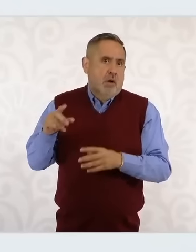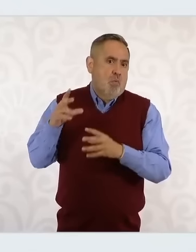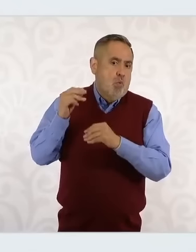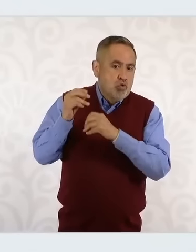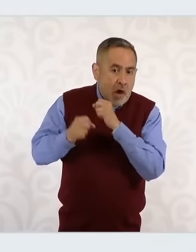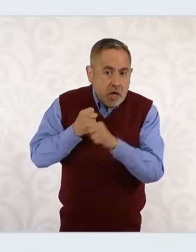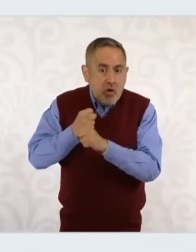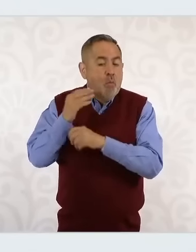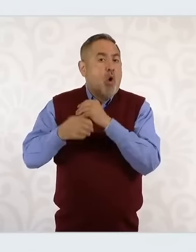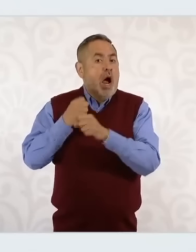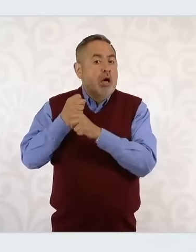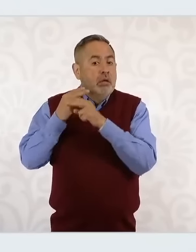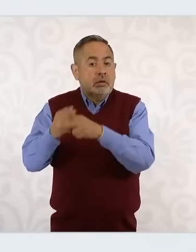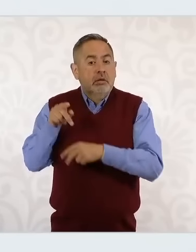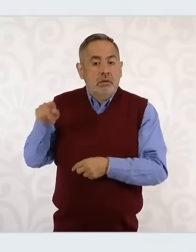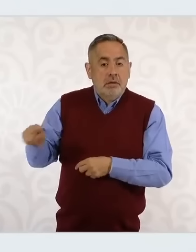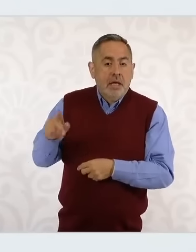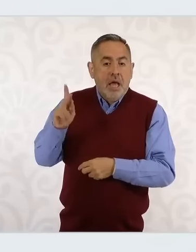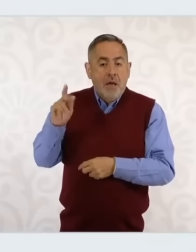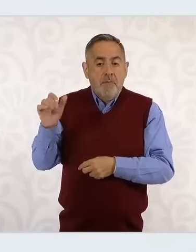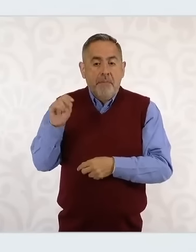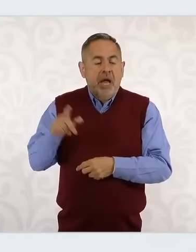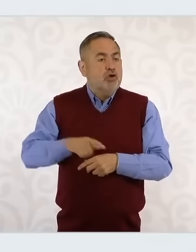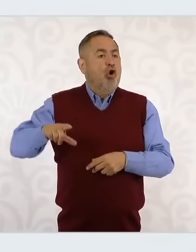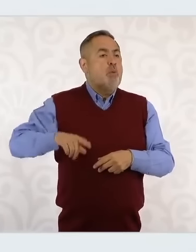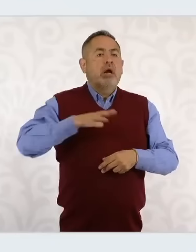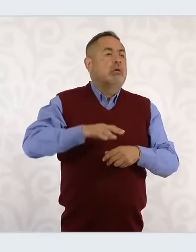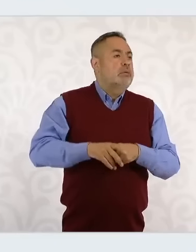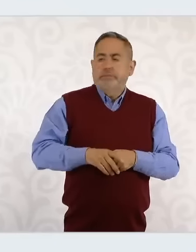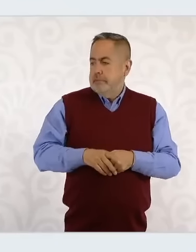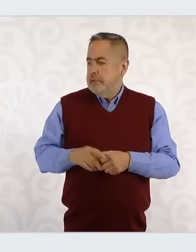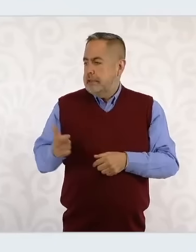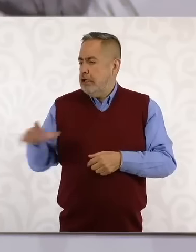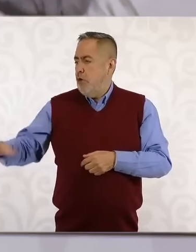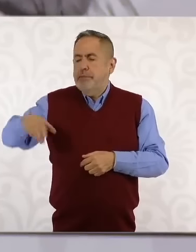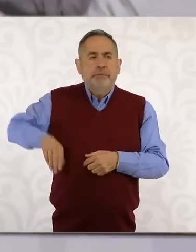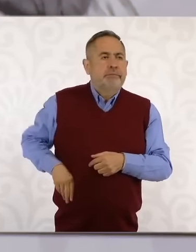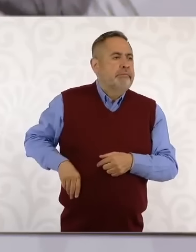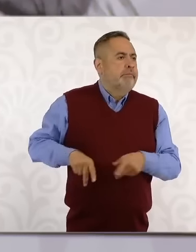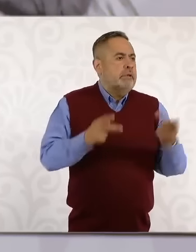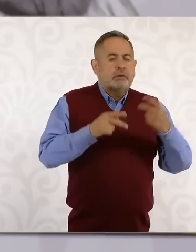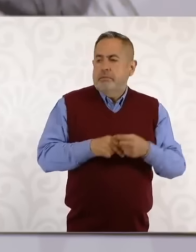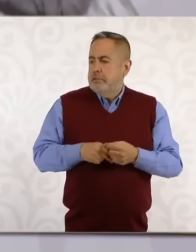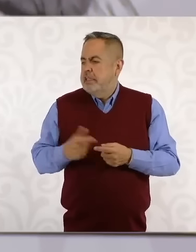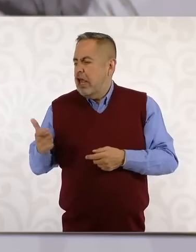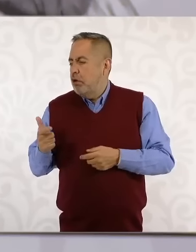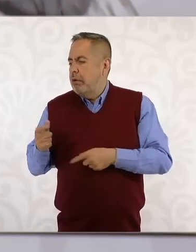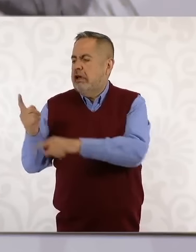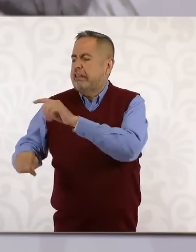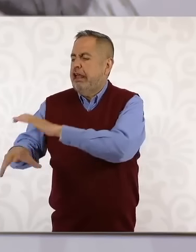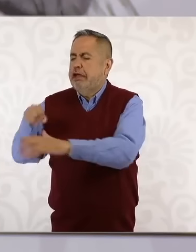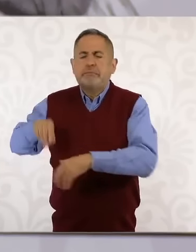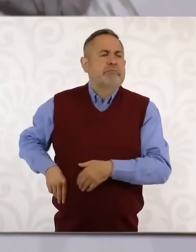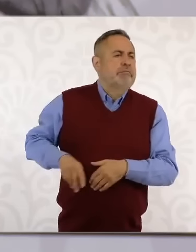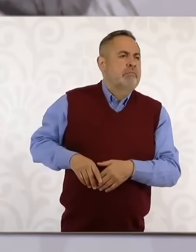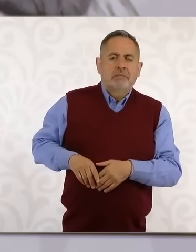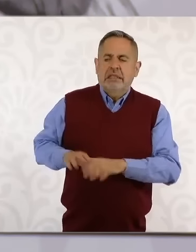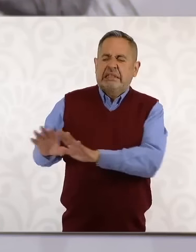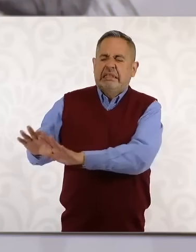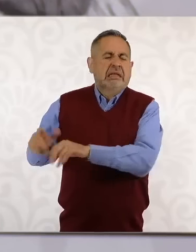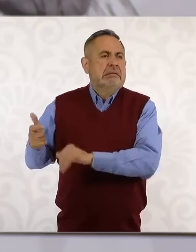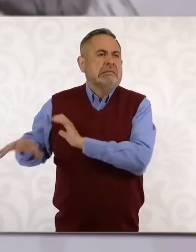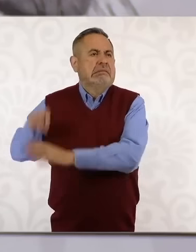tiempo eh lo que se llamaba la caja chica del gobierno. Eh, pero su visión era privatizar.